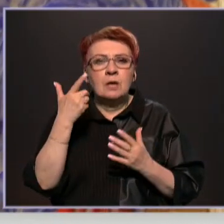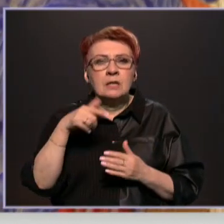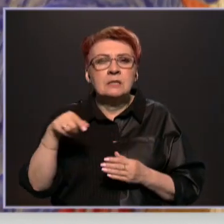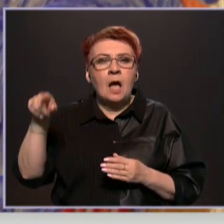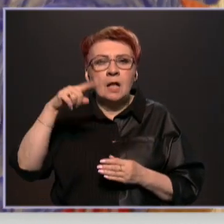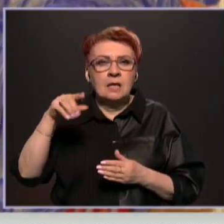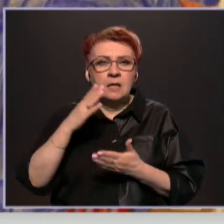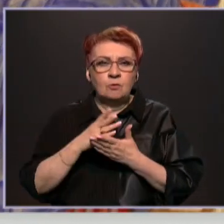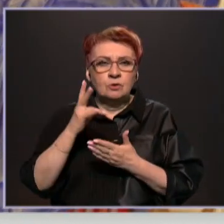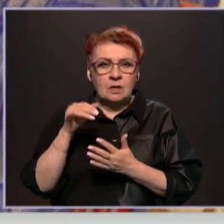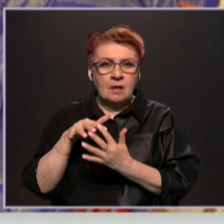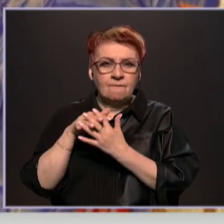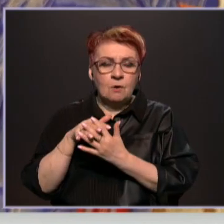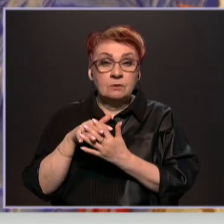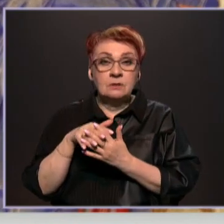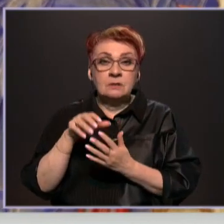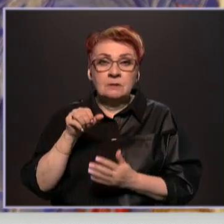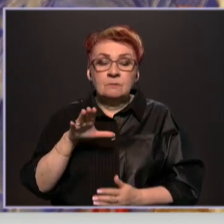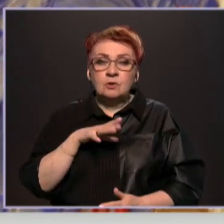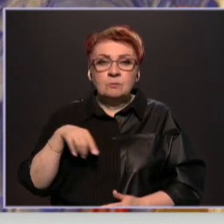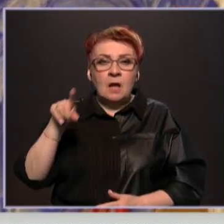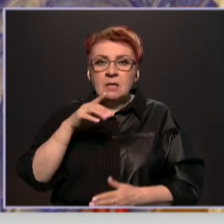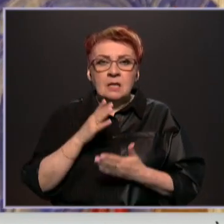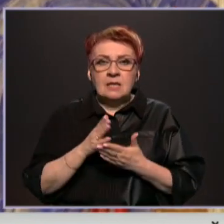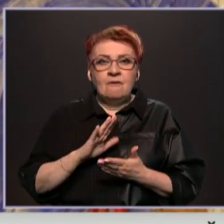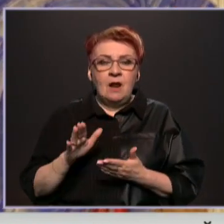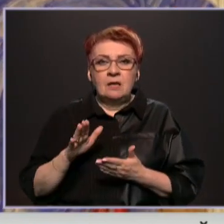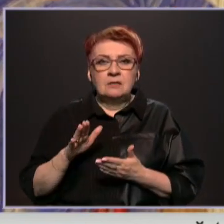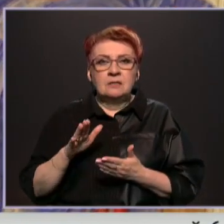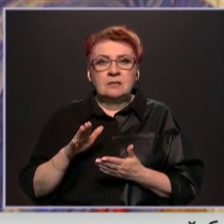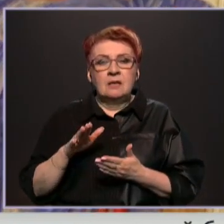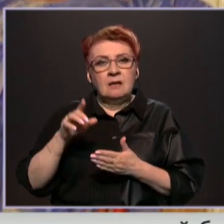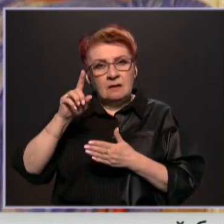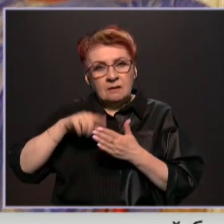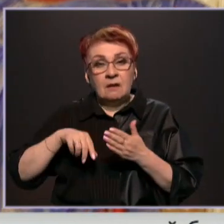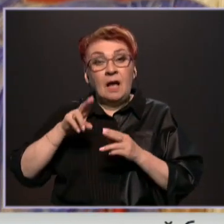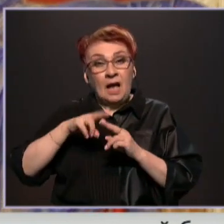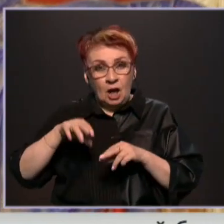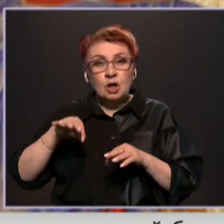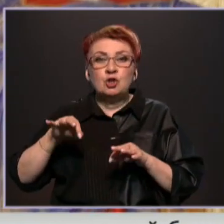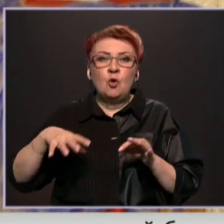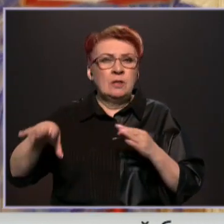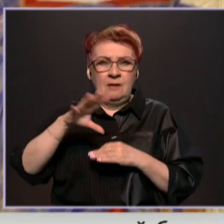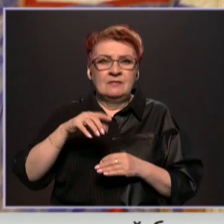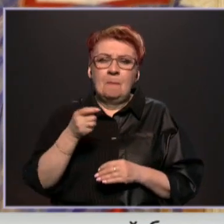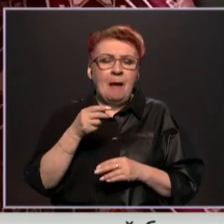может быть они и не являются воцерковленными крещенными практически все мало не крещенных